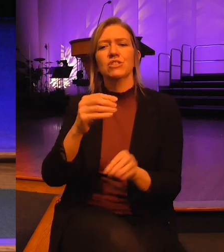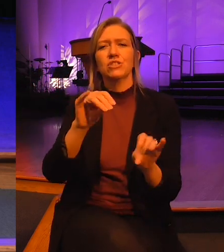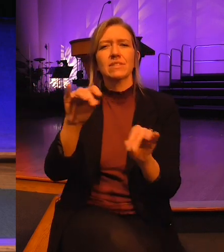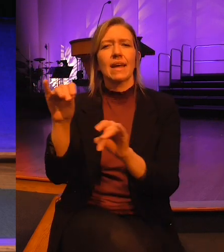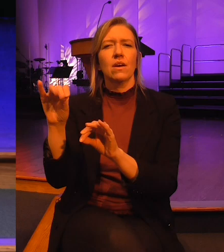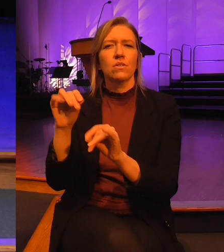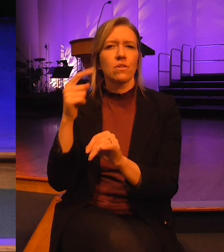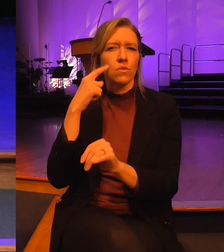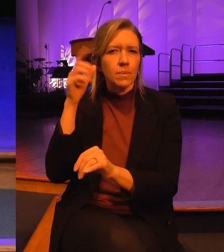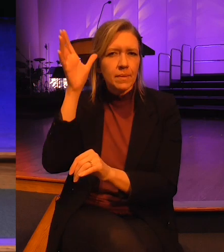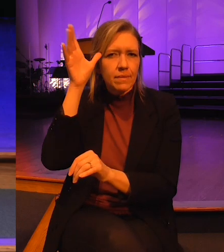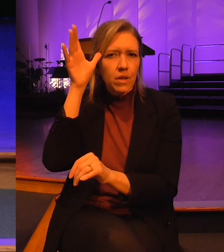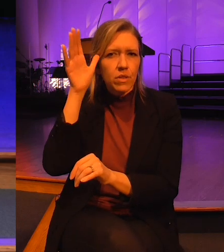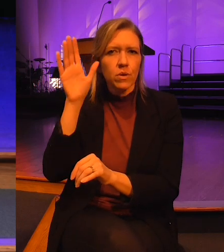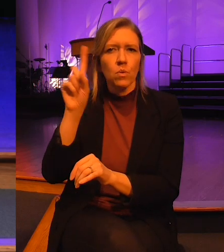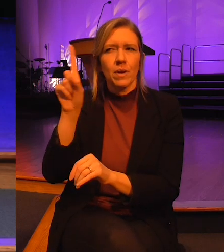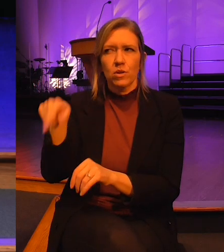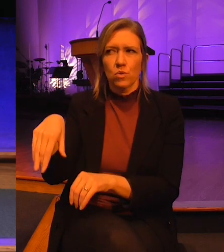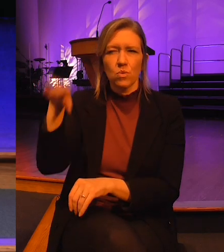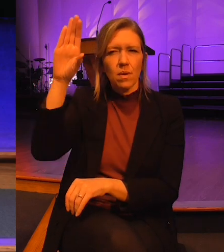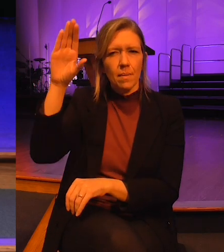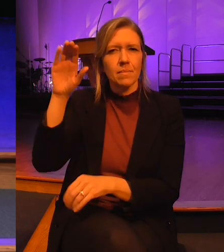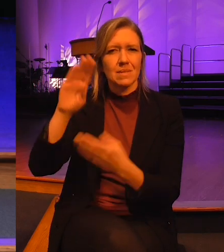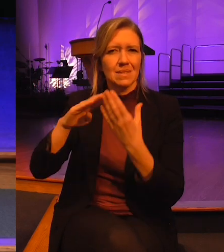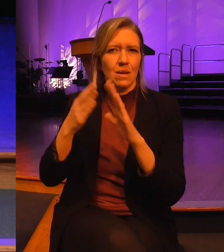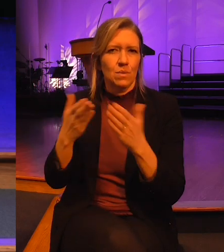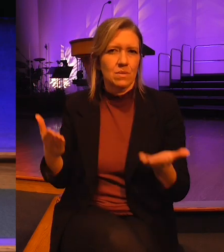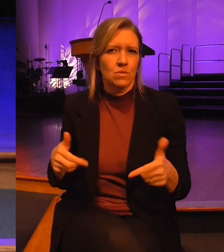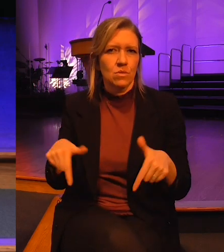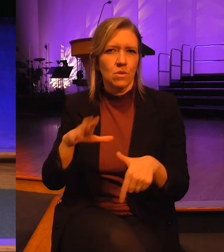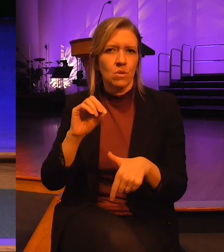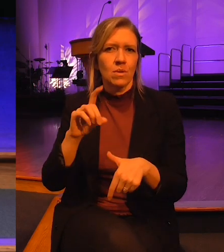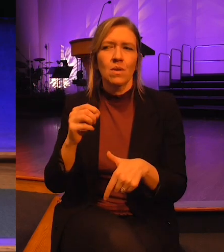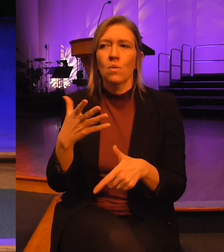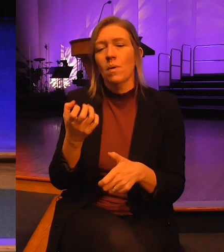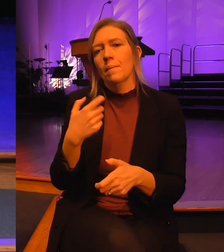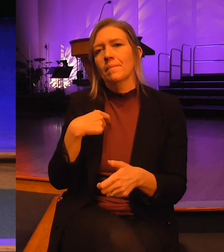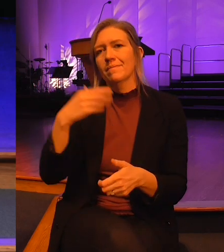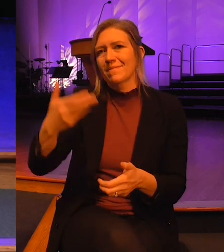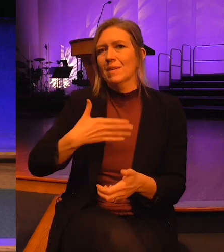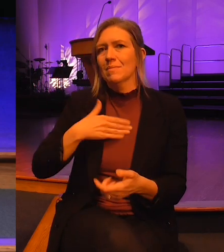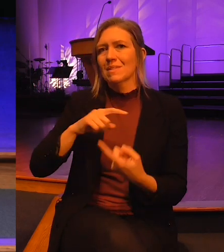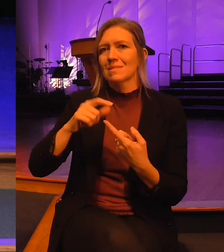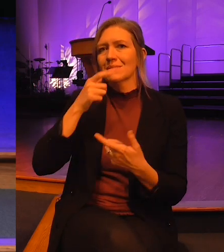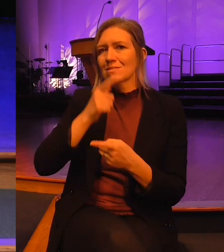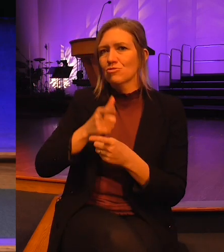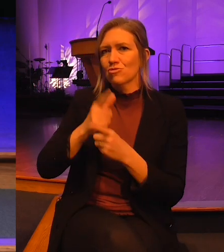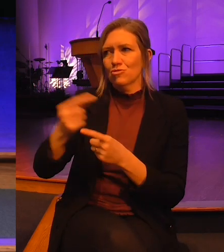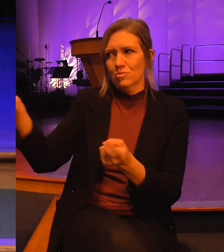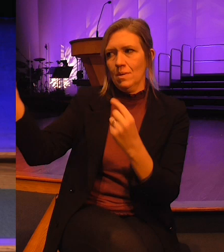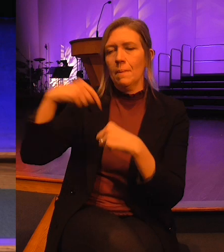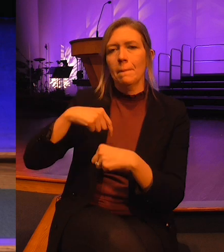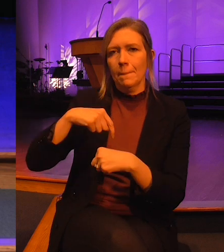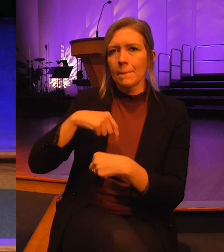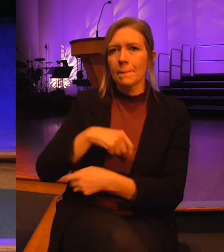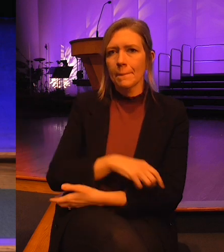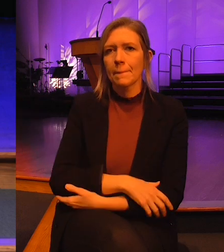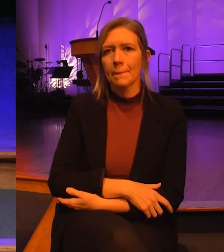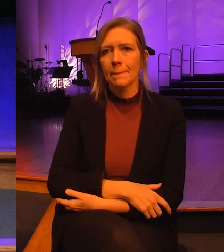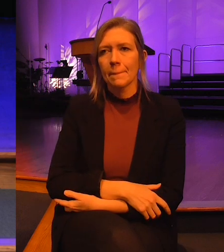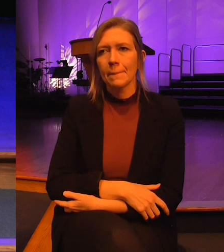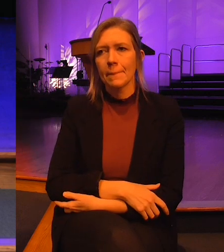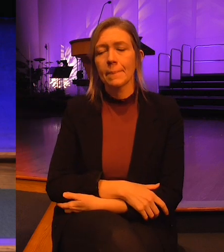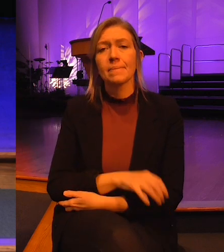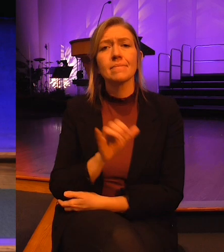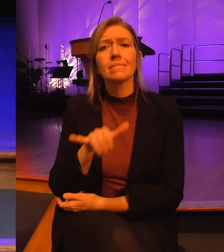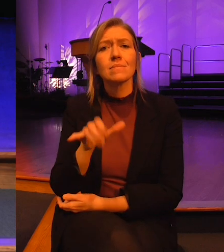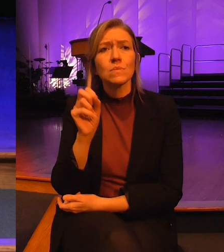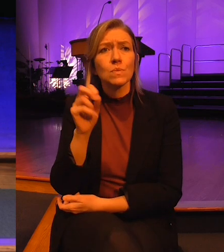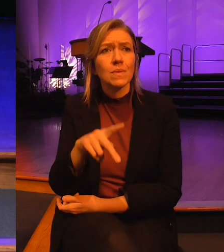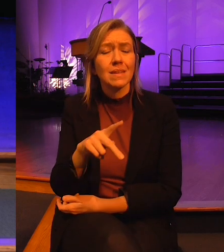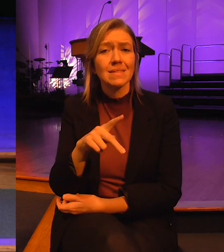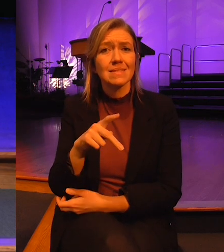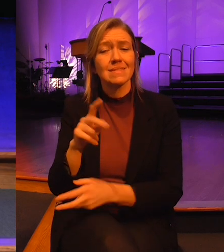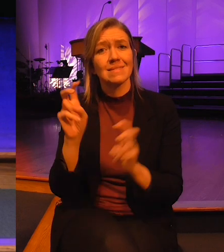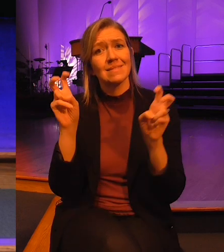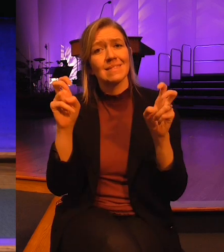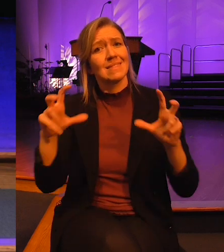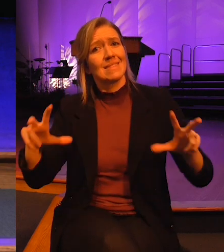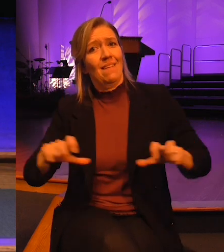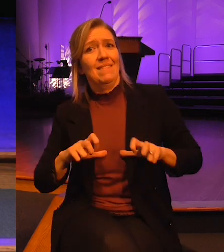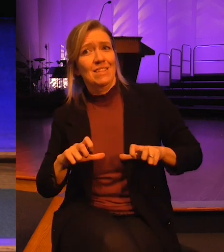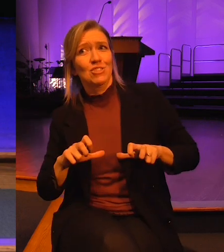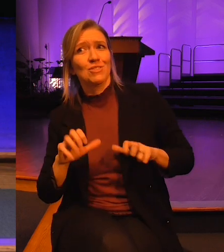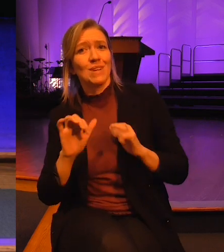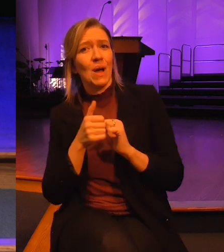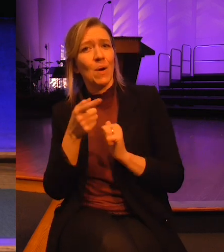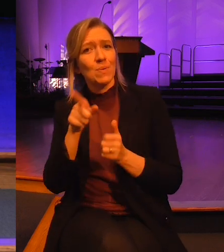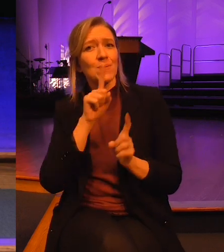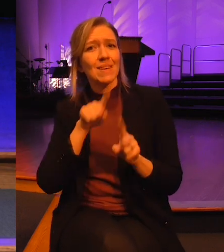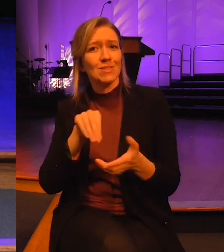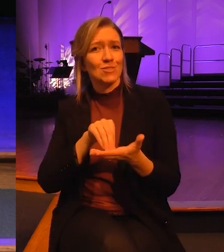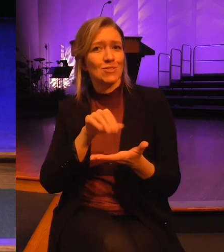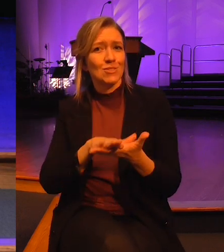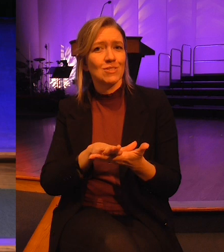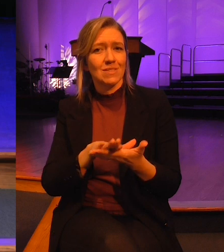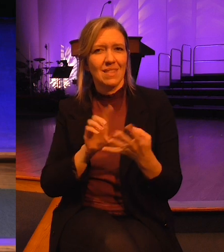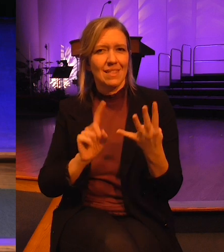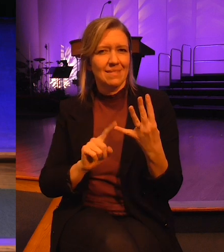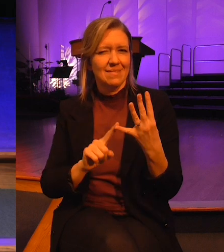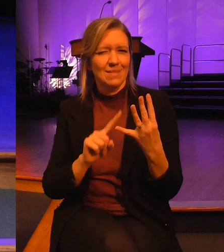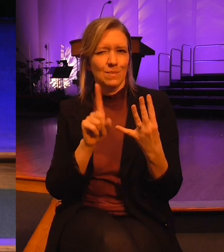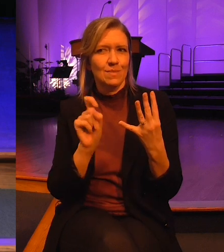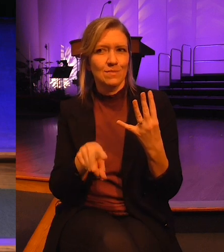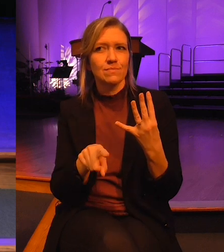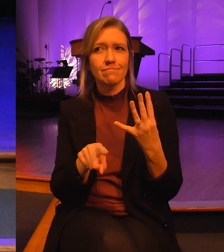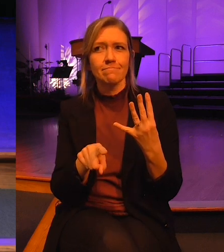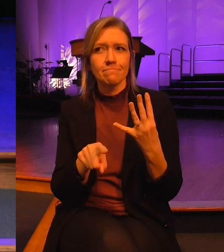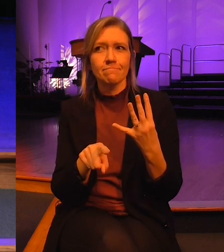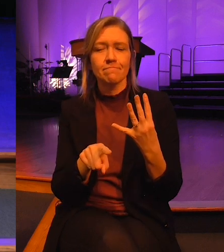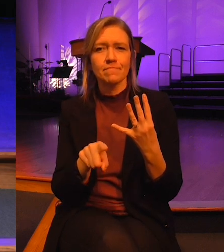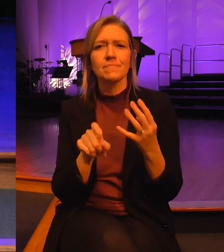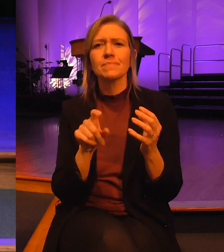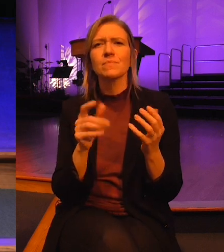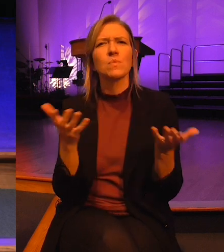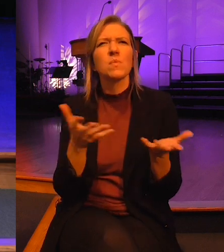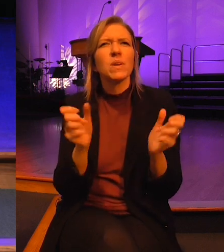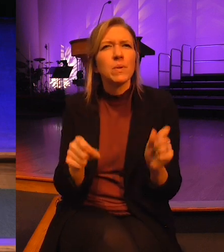aquí, está bien sé tú mismo al responder esto Pregúntate cómo podría ser el juego en 2025 para